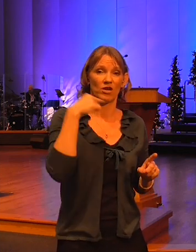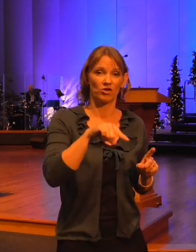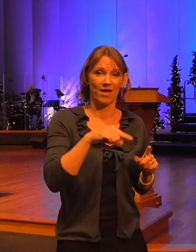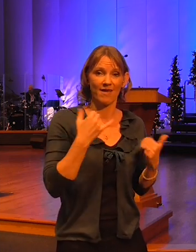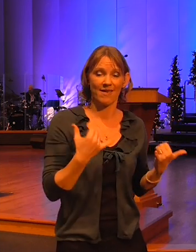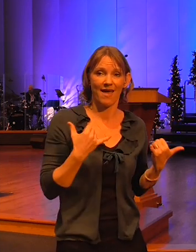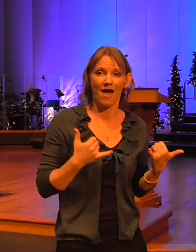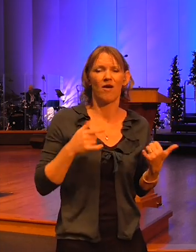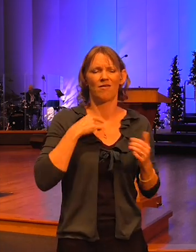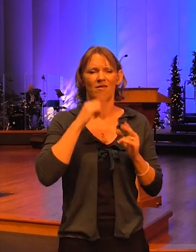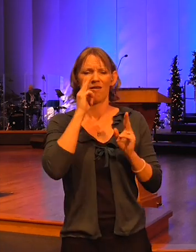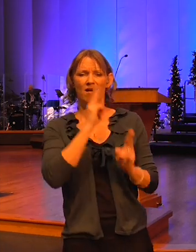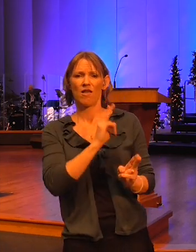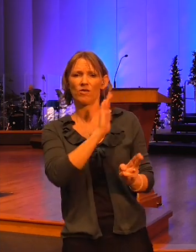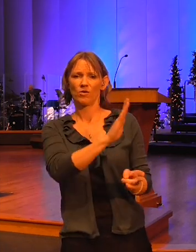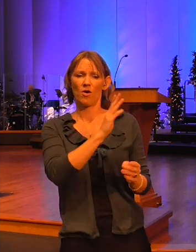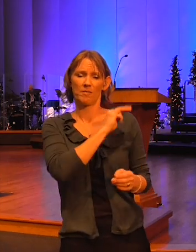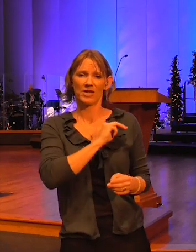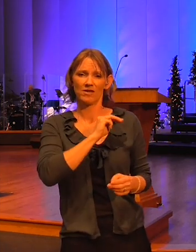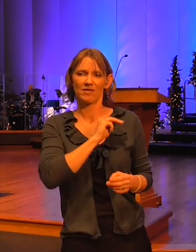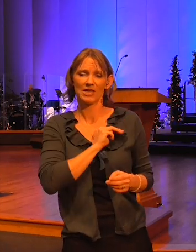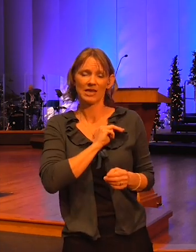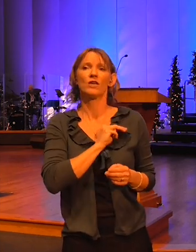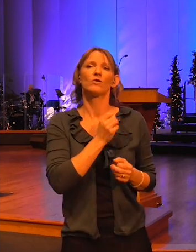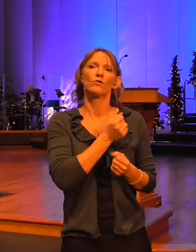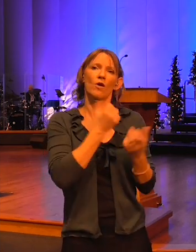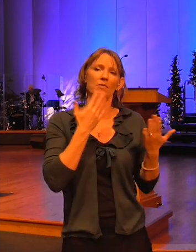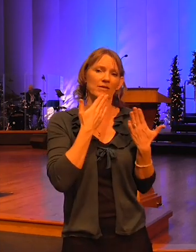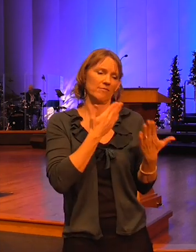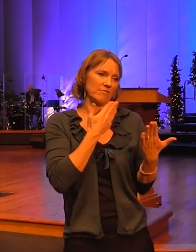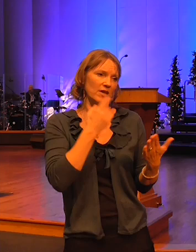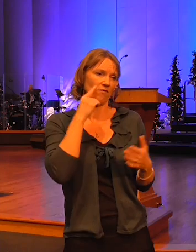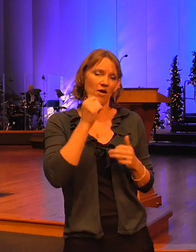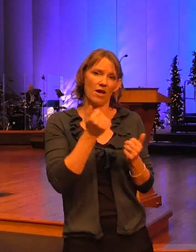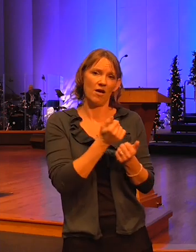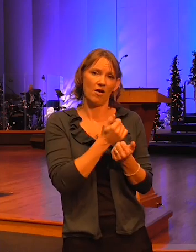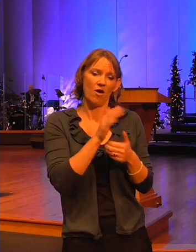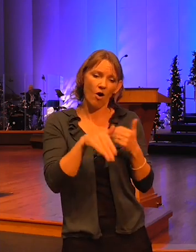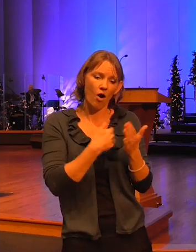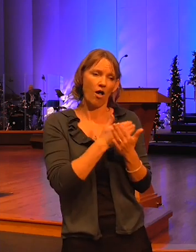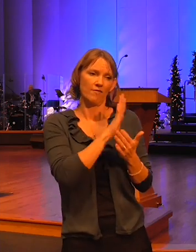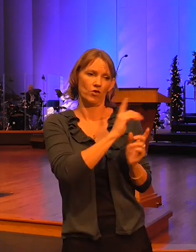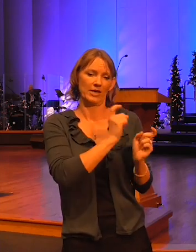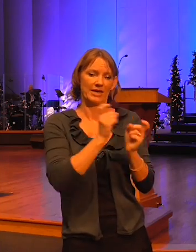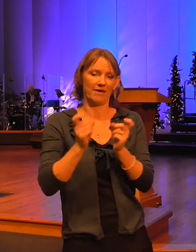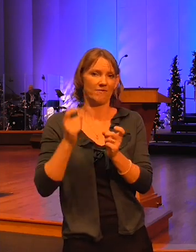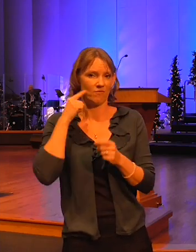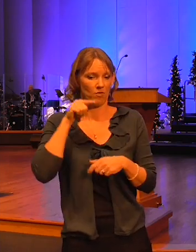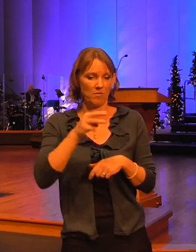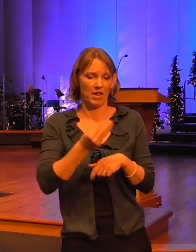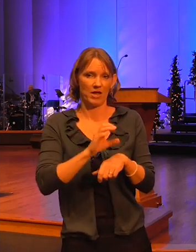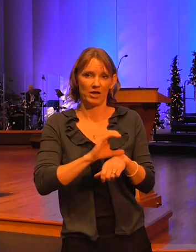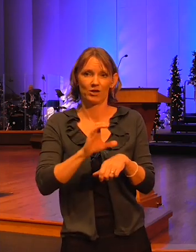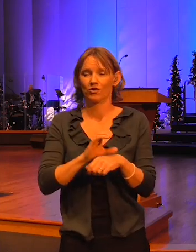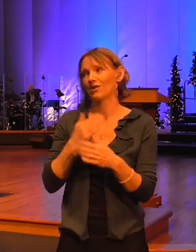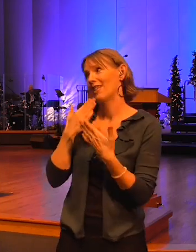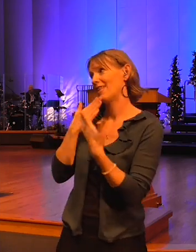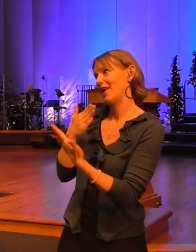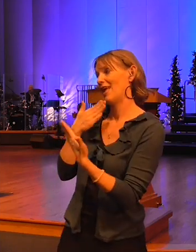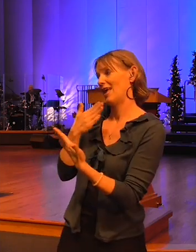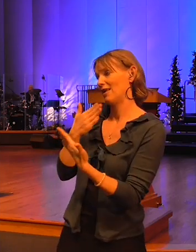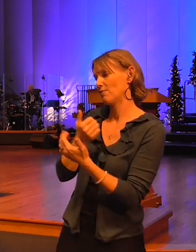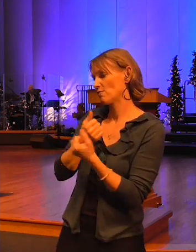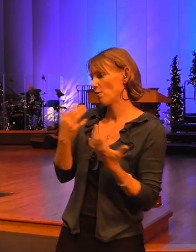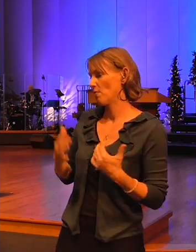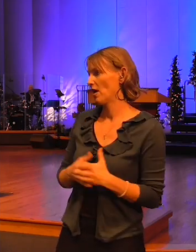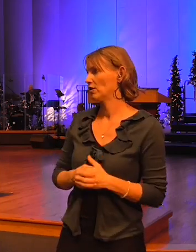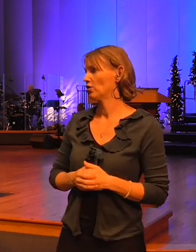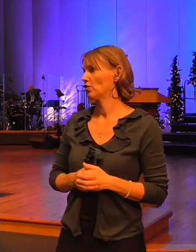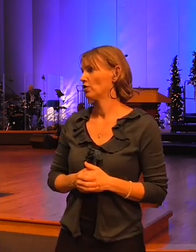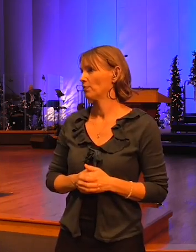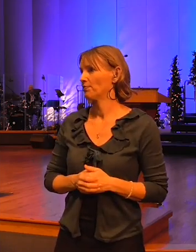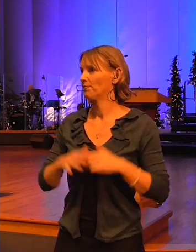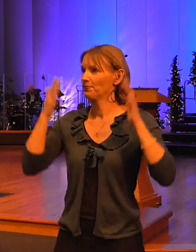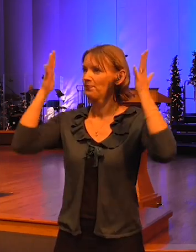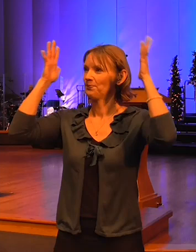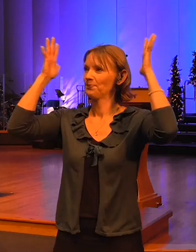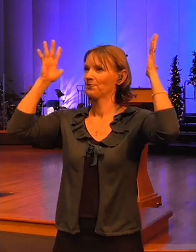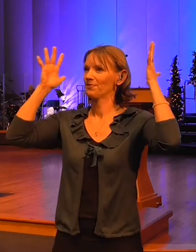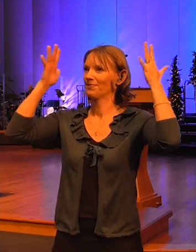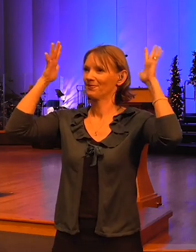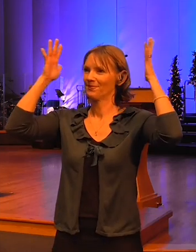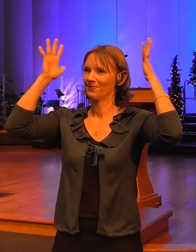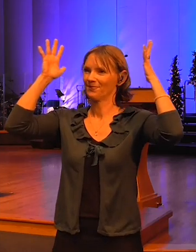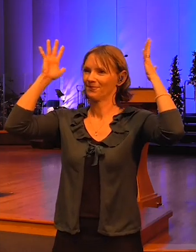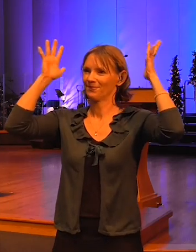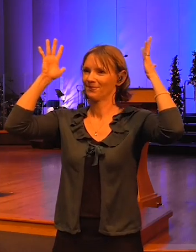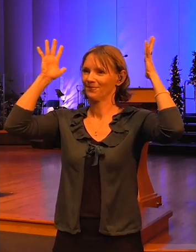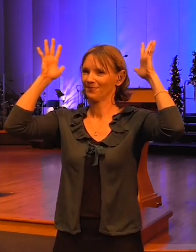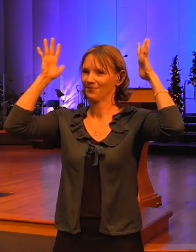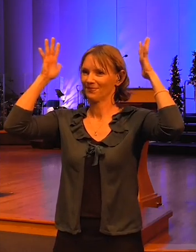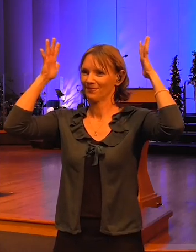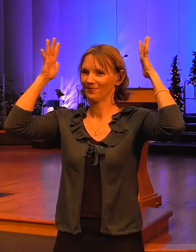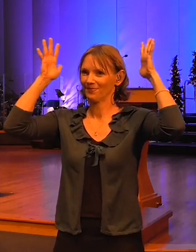y le doy muchas gracias por todos los regalos que comparte con mi alto. iglesia gracias